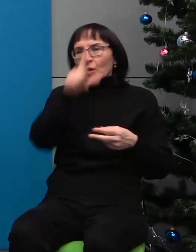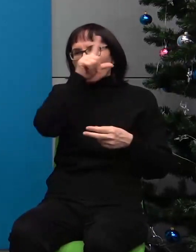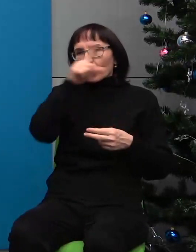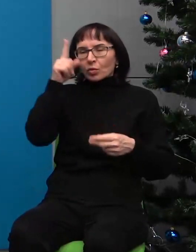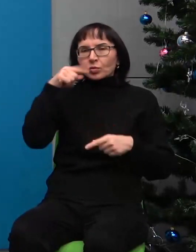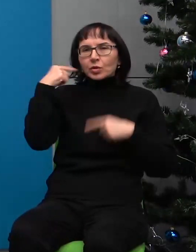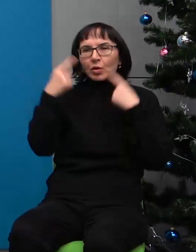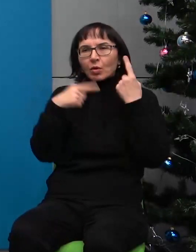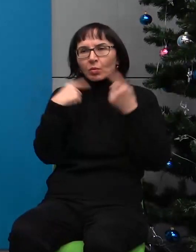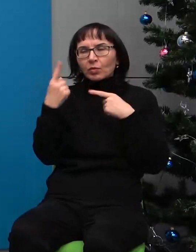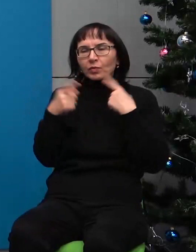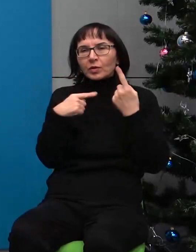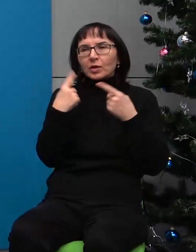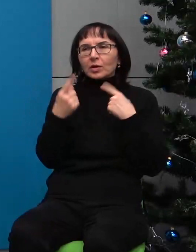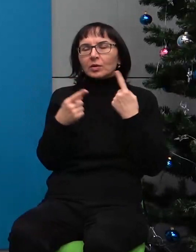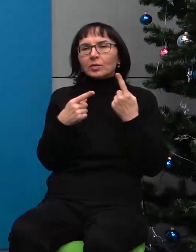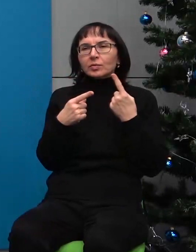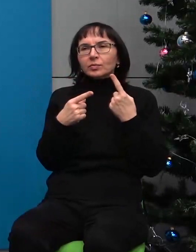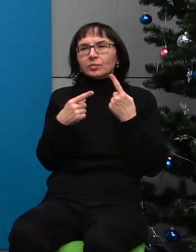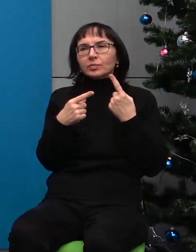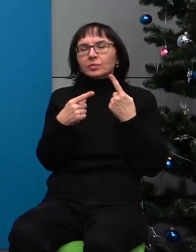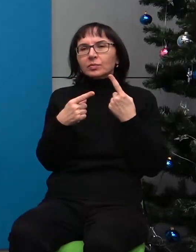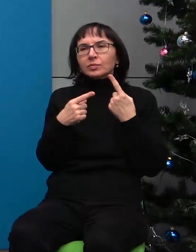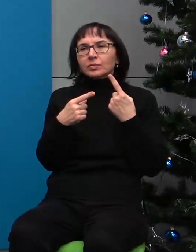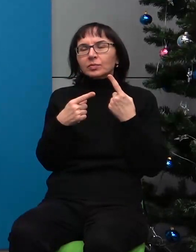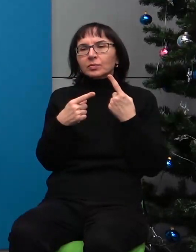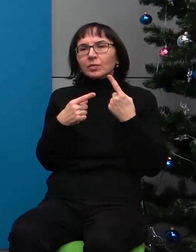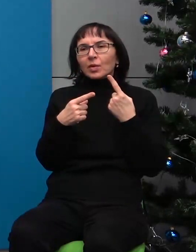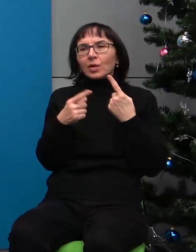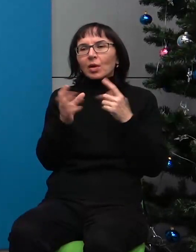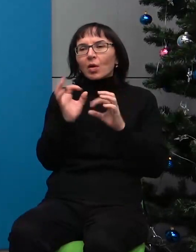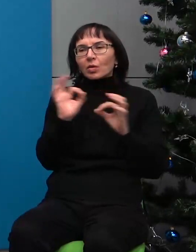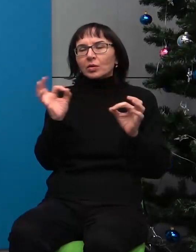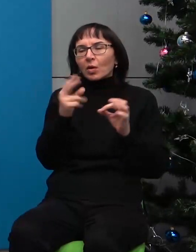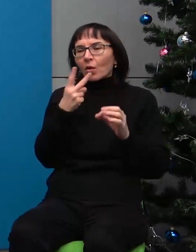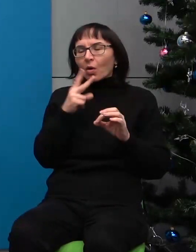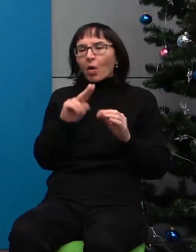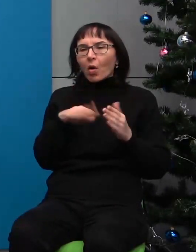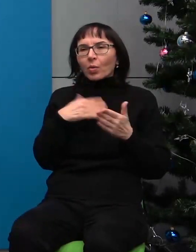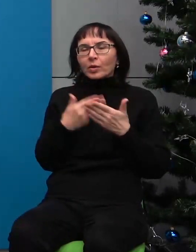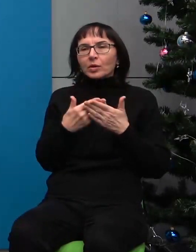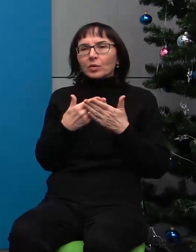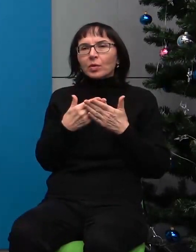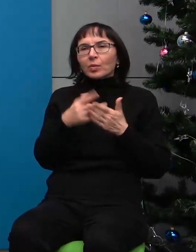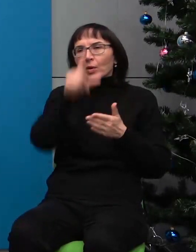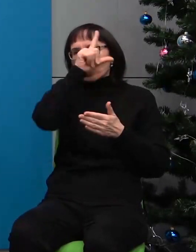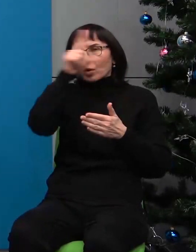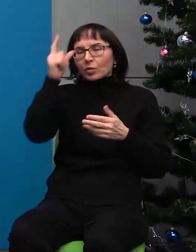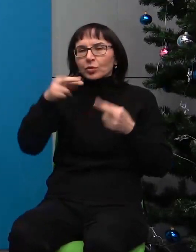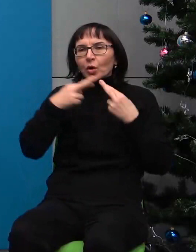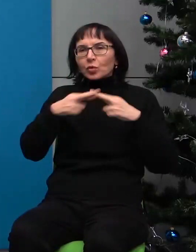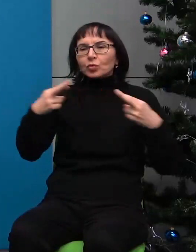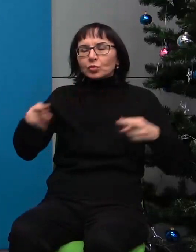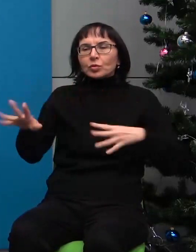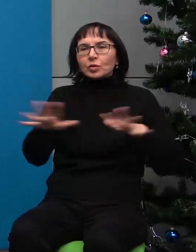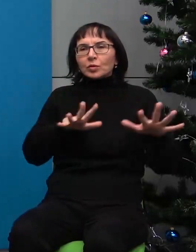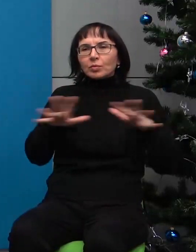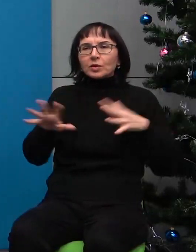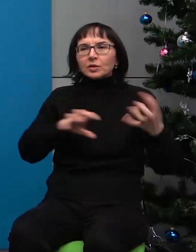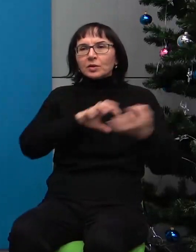W ogóle się okazało, na przykład odkryłem, że ludzie z różnych miejsc na świecie